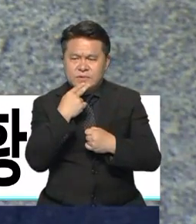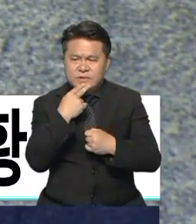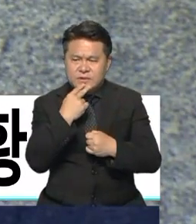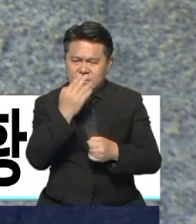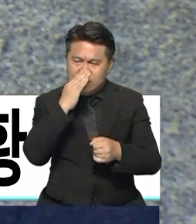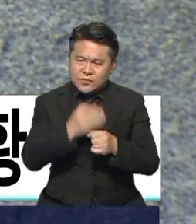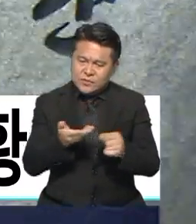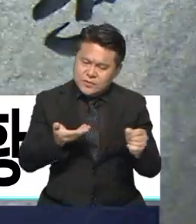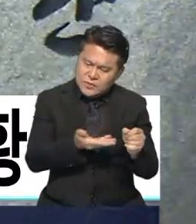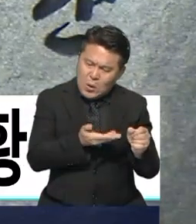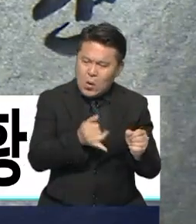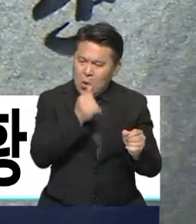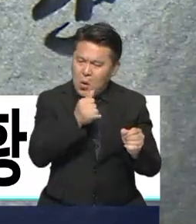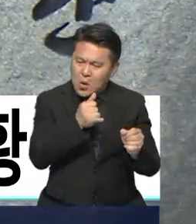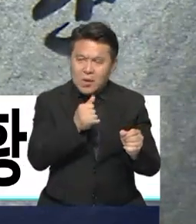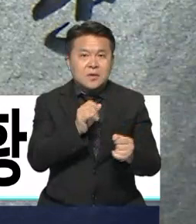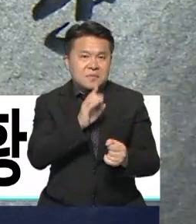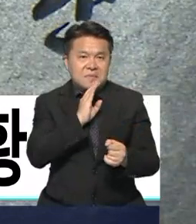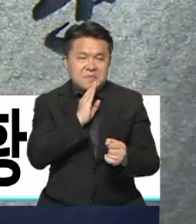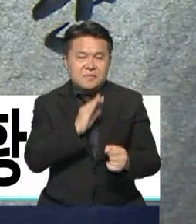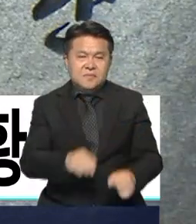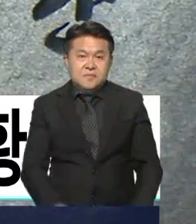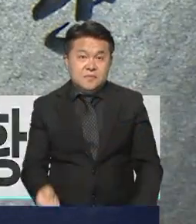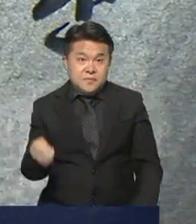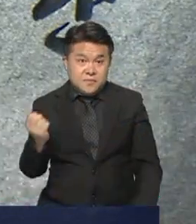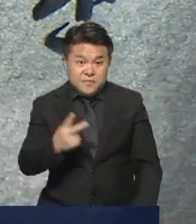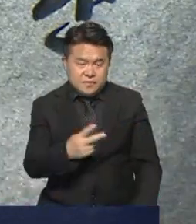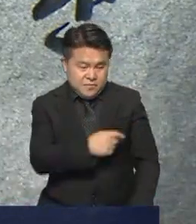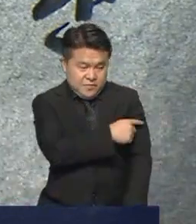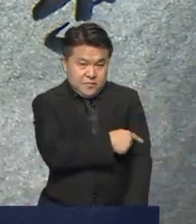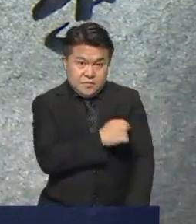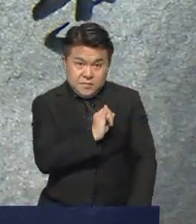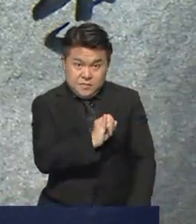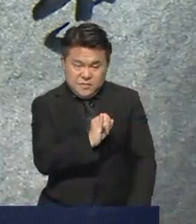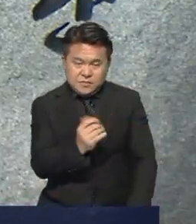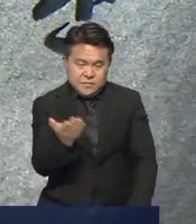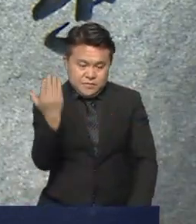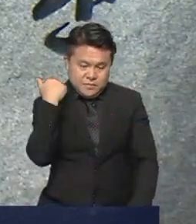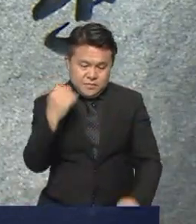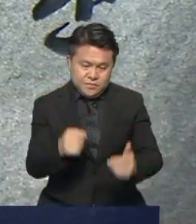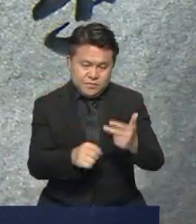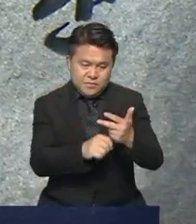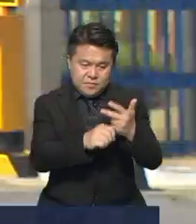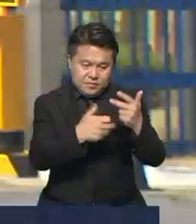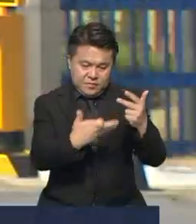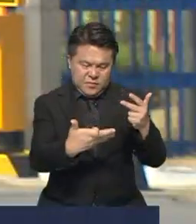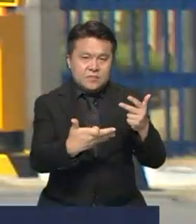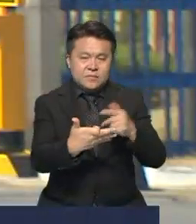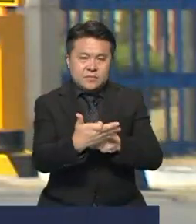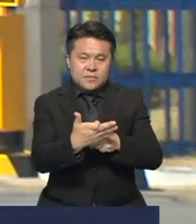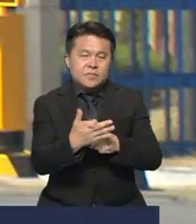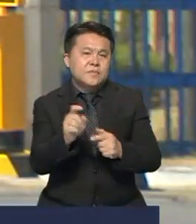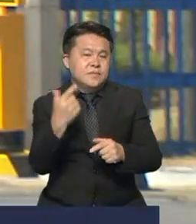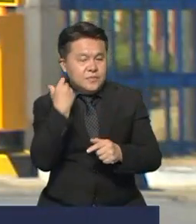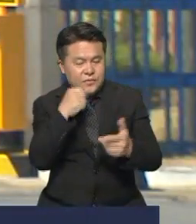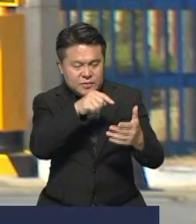어느 정도 드러났다고 주장했습니다. 앞서 강 하사는 지난 19일 오전 영내 독신자 숙소 내부에서 숨진 채 발견됐습니다.